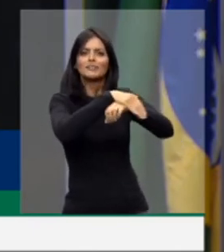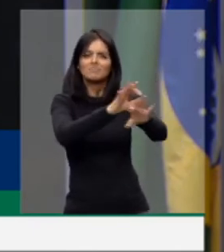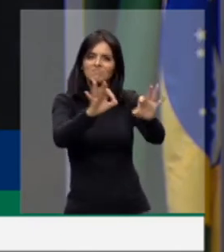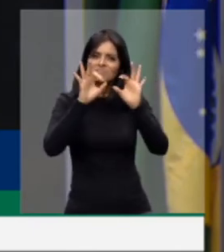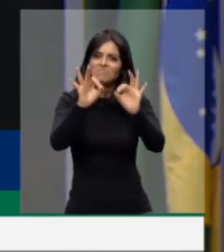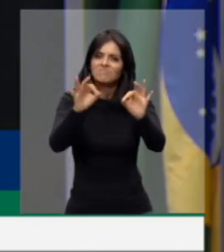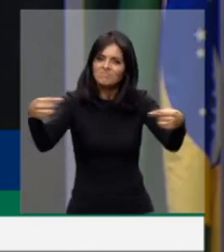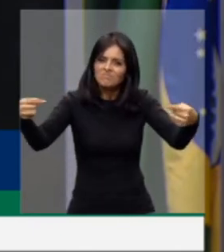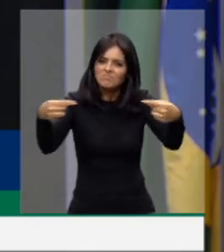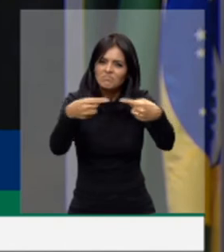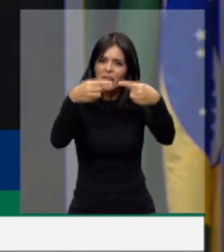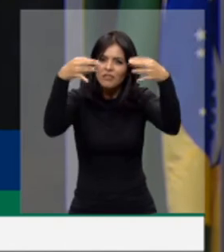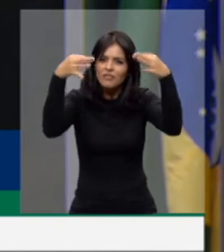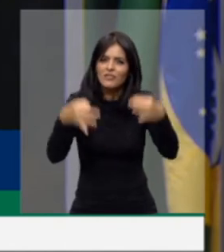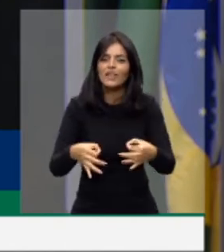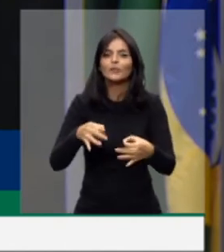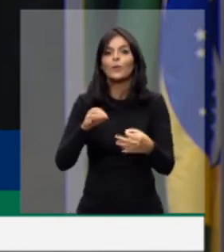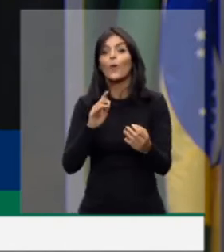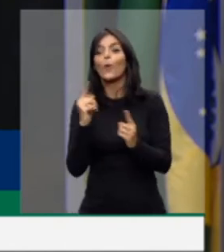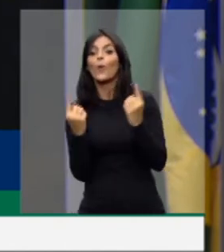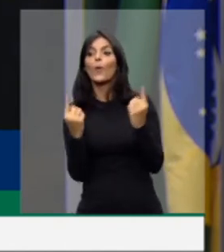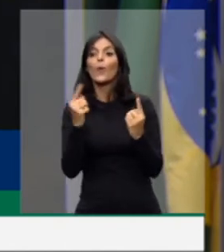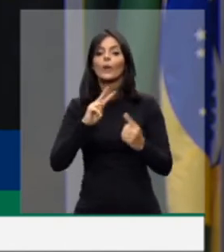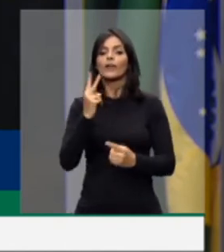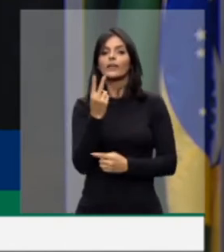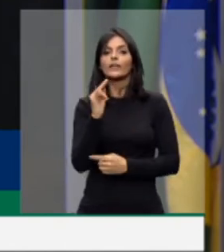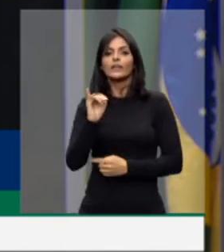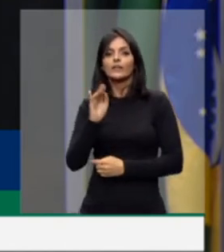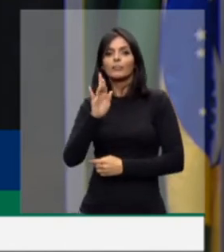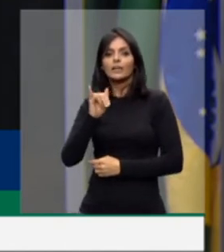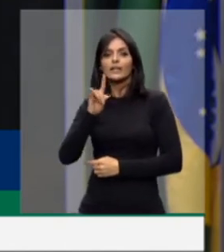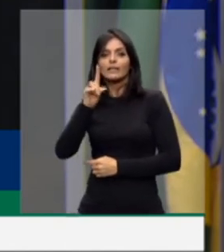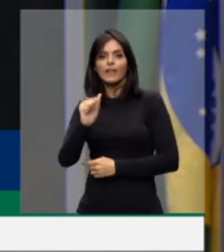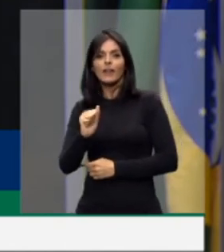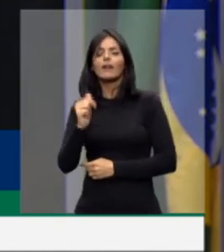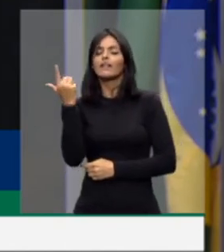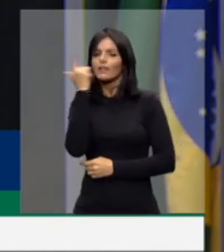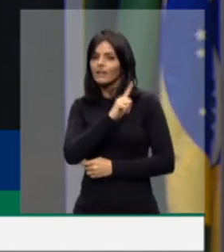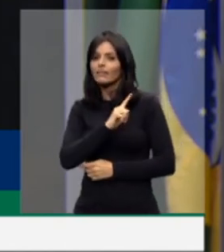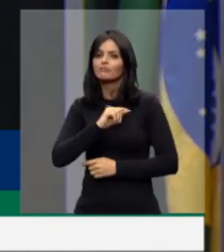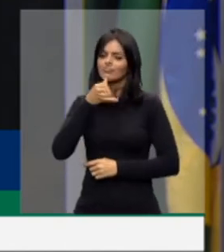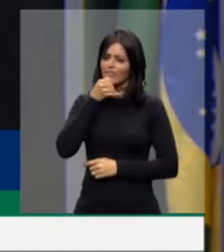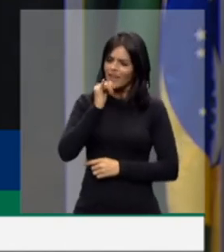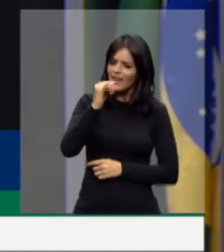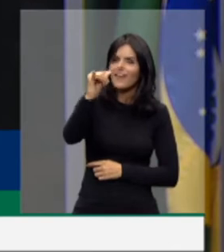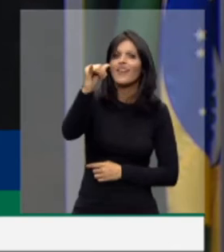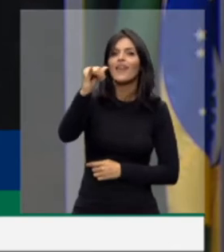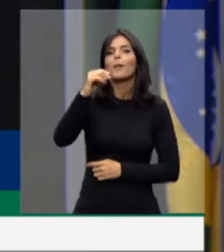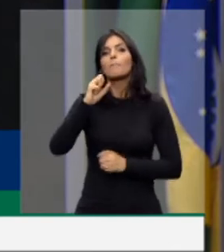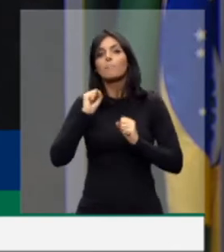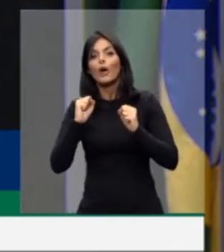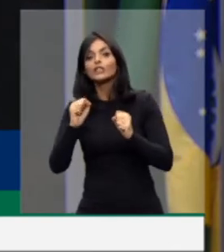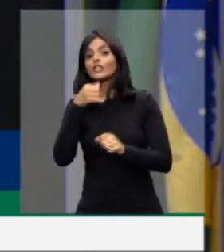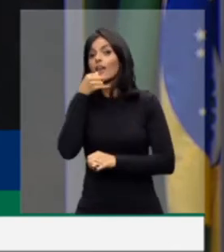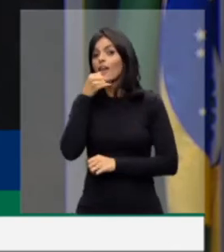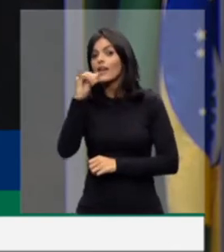DIVINA QUE O SOL PRODUZ DE DIA E O VENTO É MAIS FORTE DE NOITE. E ISSO DÁ UMA COMBINAÇÃO PERFEITA HÍ BRIDA, CAPAZ DE SUPERAR INCLUSIVE AS LACUNAS OU